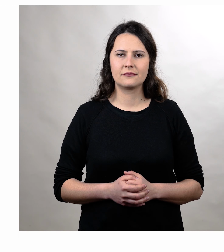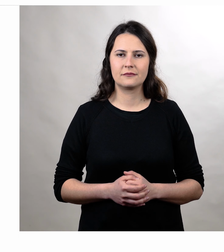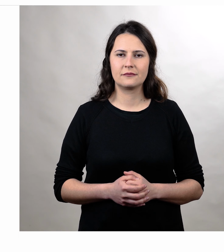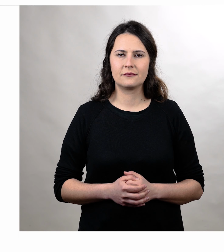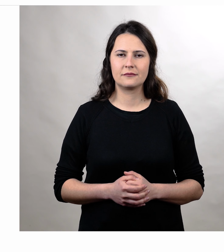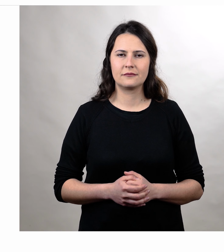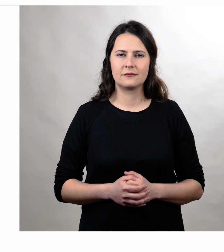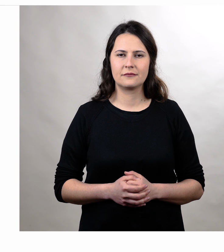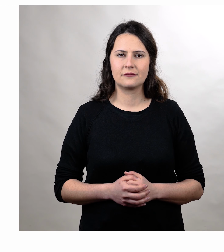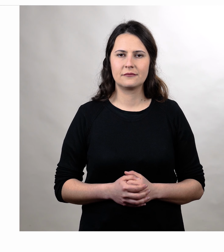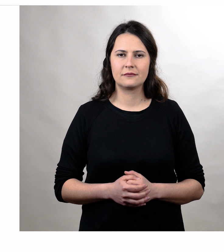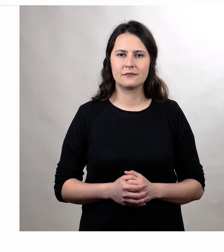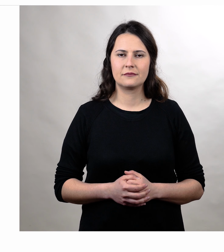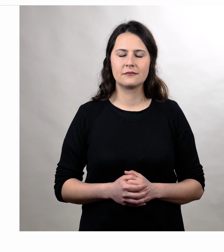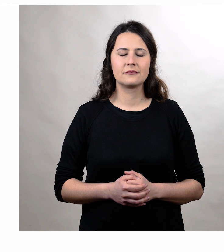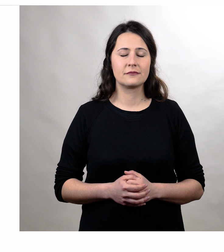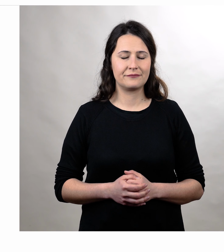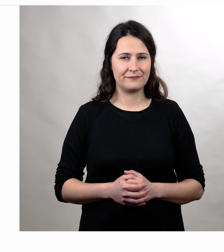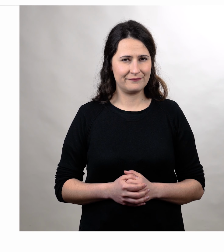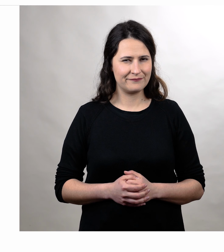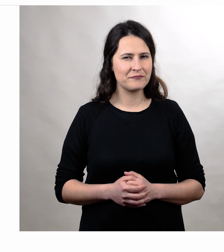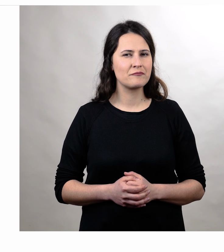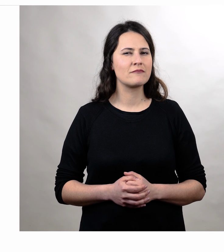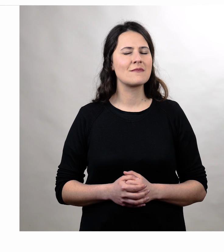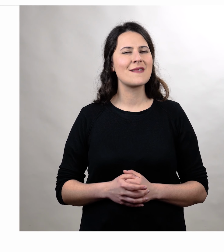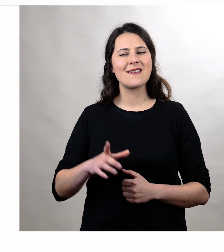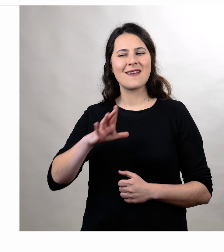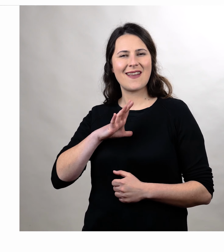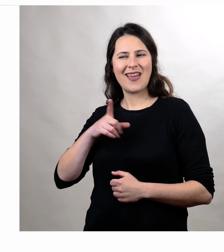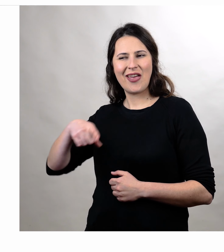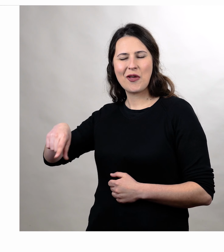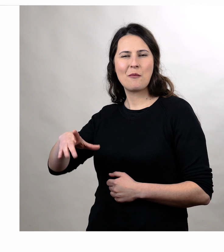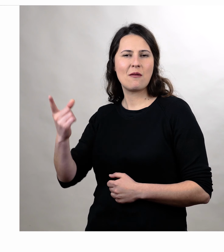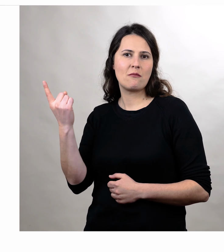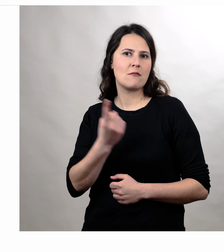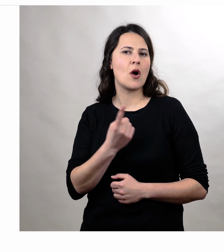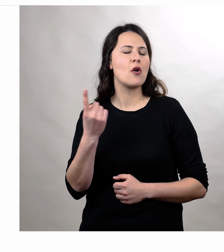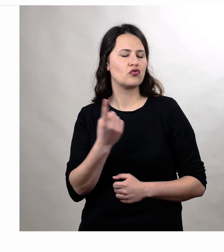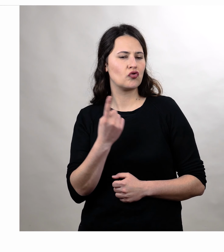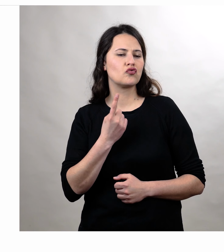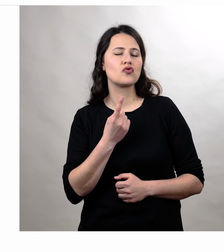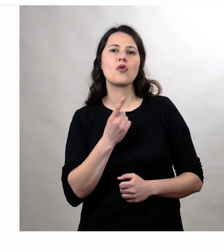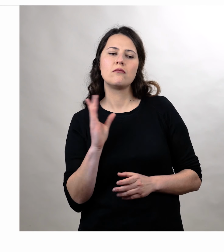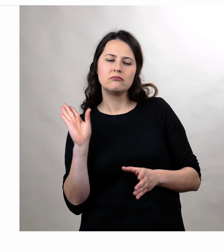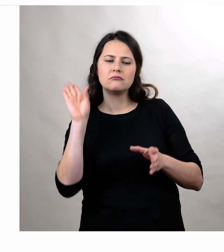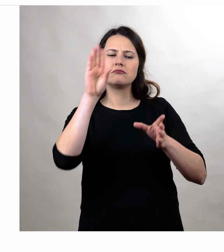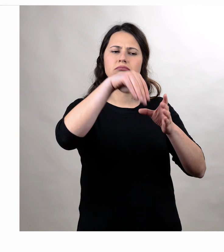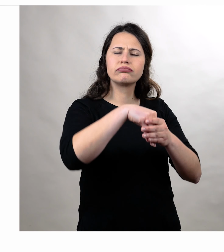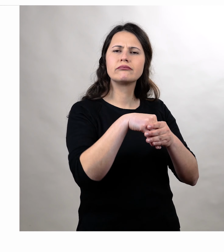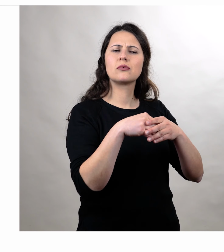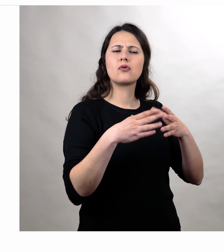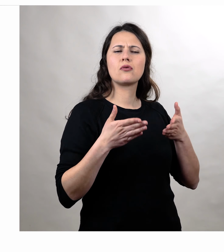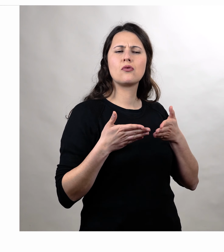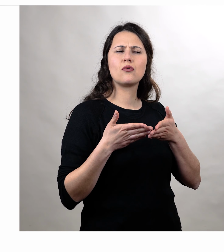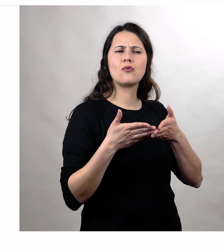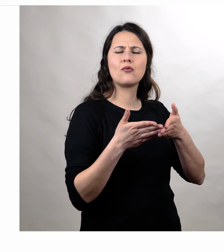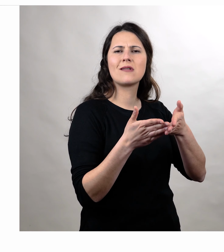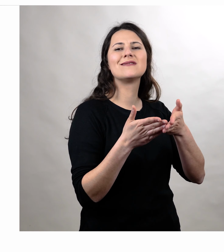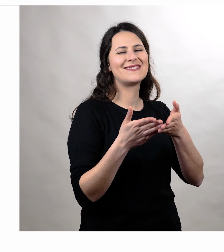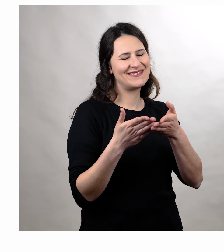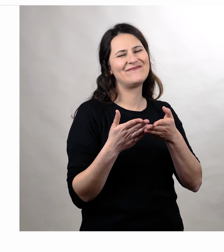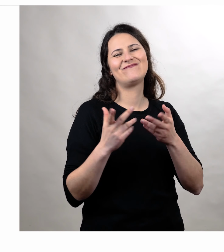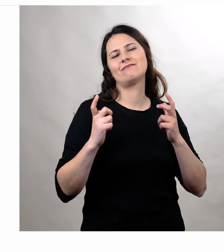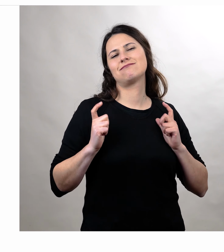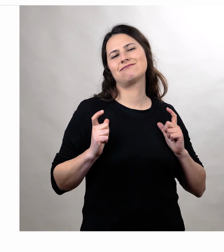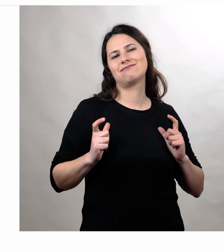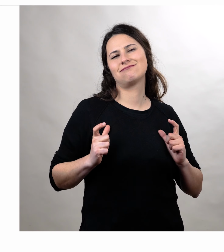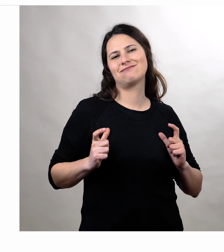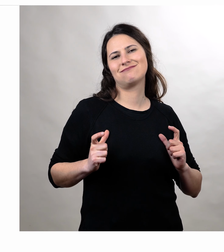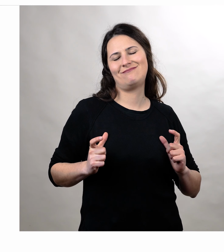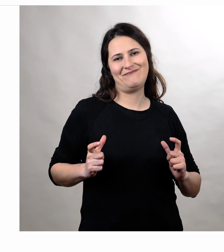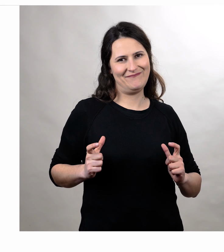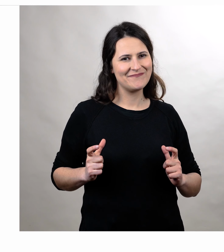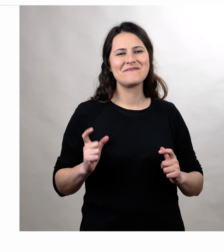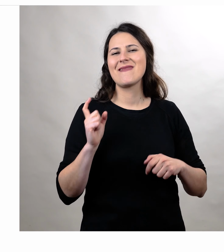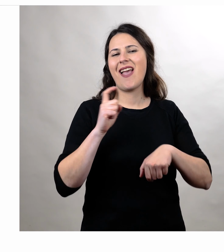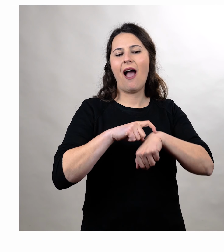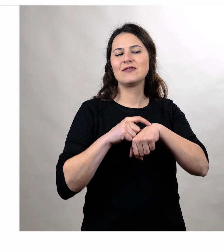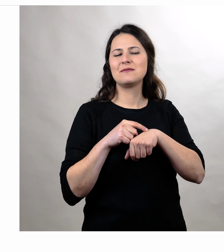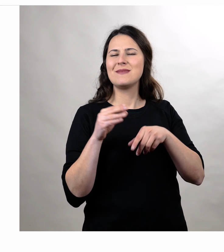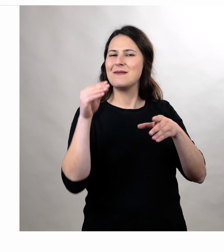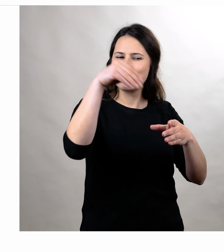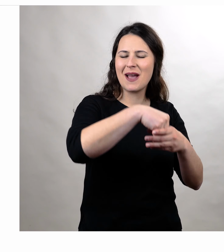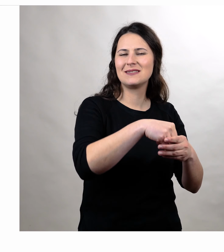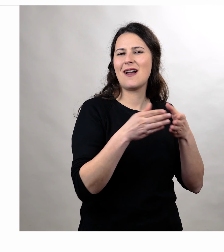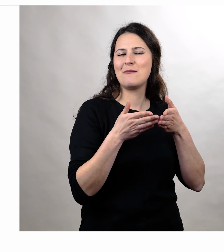Επειδή οι περισσότεροι από τους επιβάτες μιας κρουαζιέρας είναι ευκατάστατοι και έχουν μαζί τους στο πλοίο μετρητά και κοσμήματα,